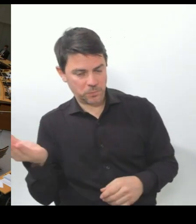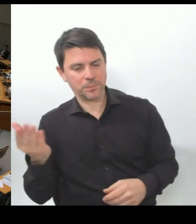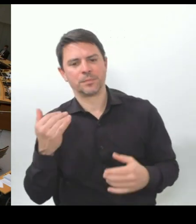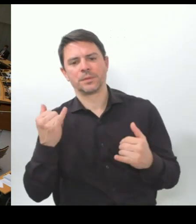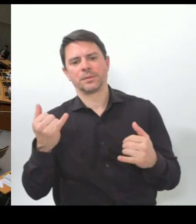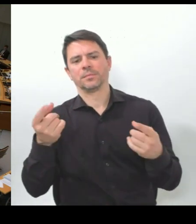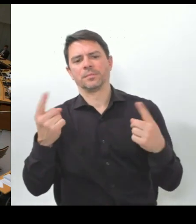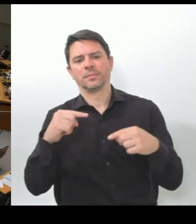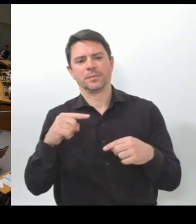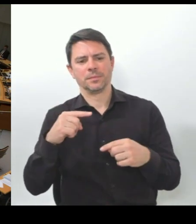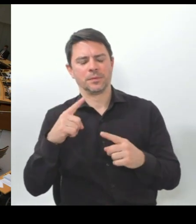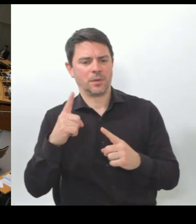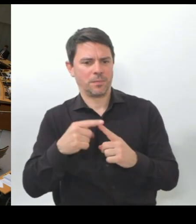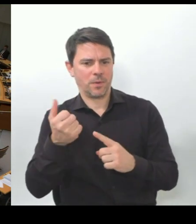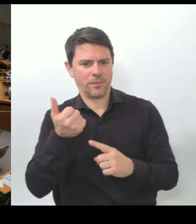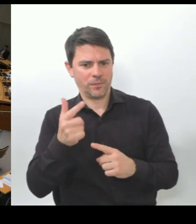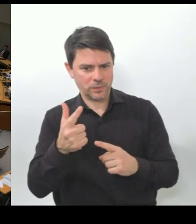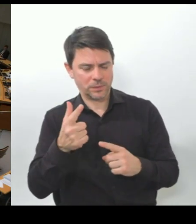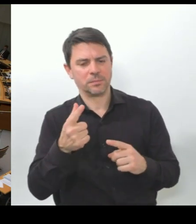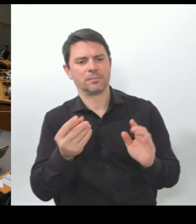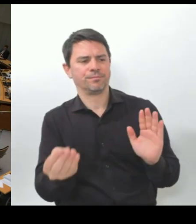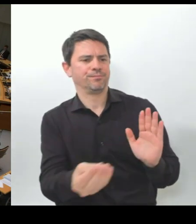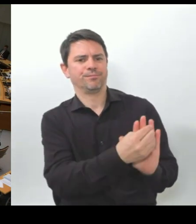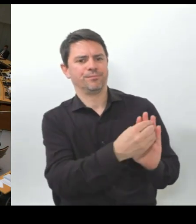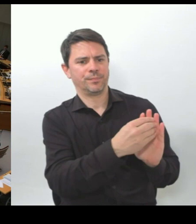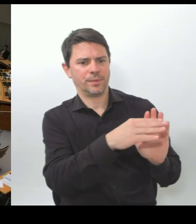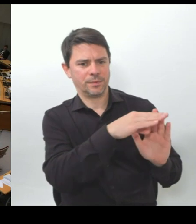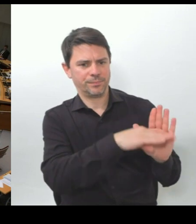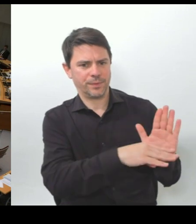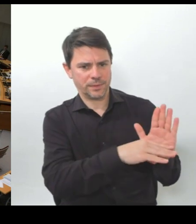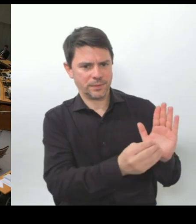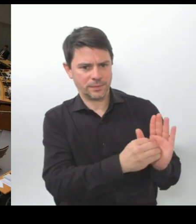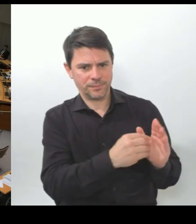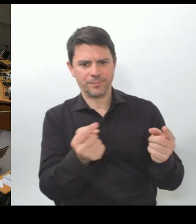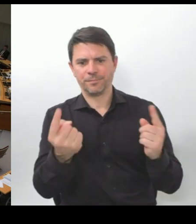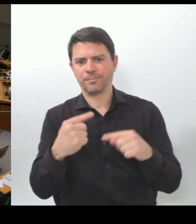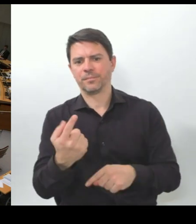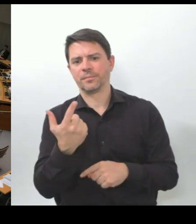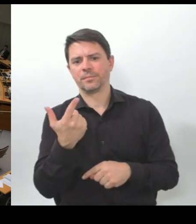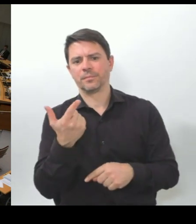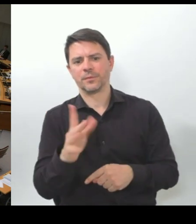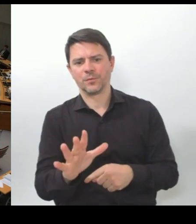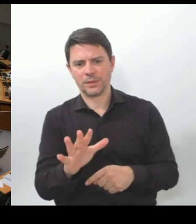Antrag der Fraktion der SPD, der Fraktion Bündnis 90/die Grünen und der Fraktion die Linke auf Drucksache, 7, 19,